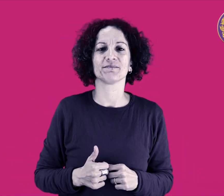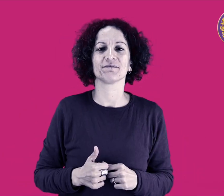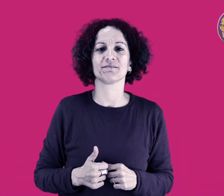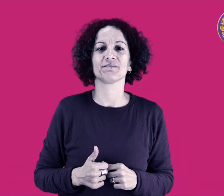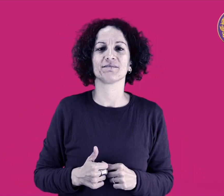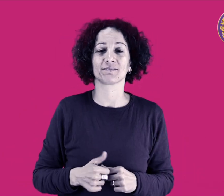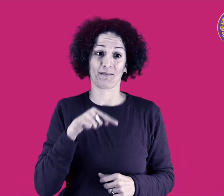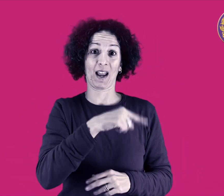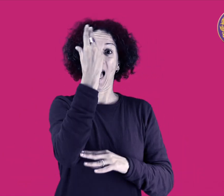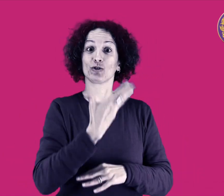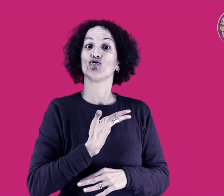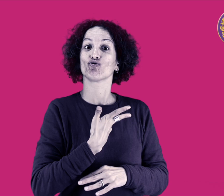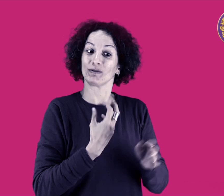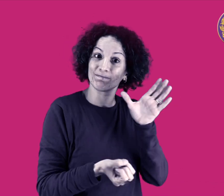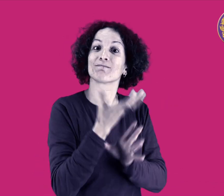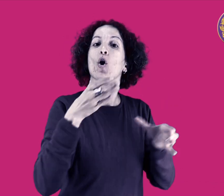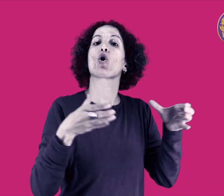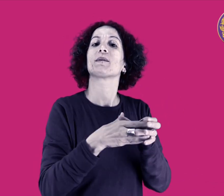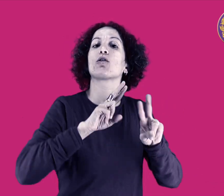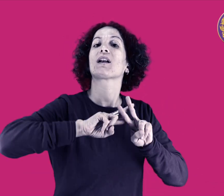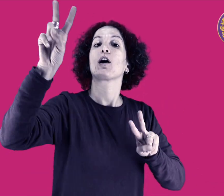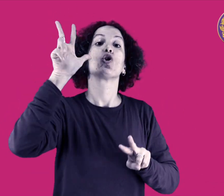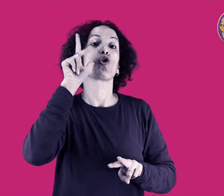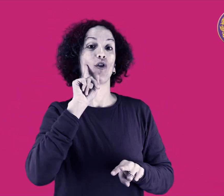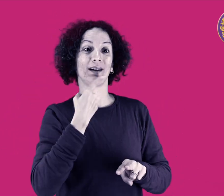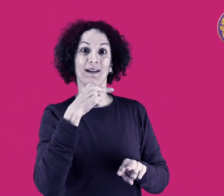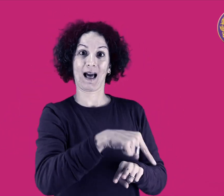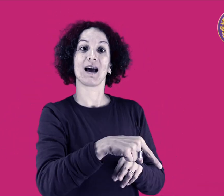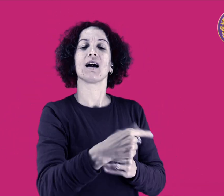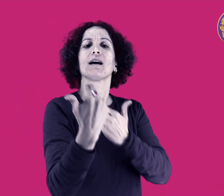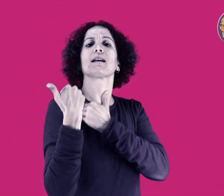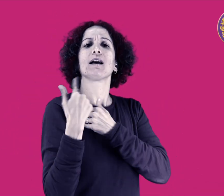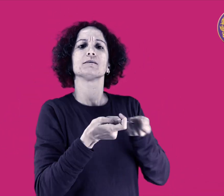Per questo si è recentemente creato il Comitato Nazionale Donne Sorde,